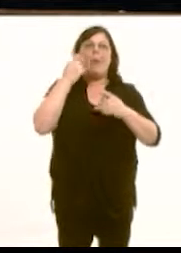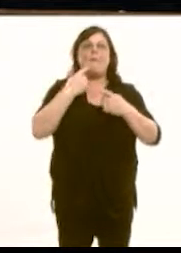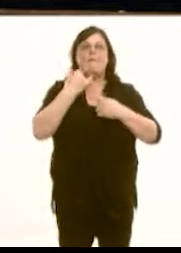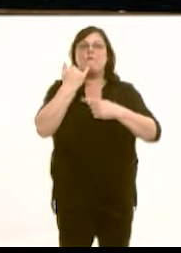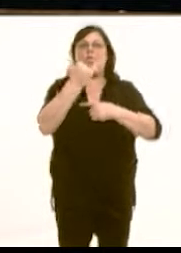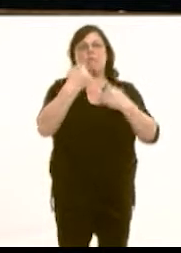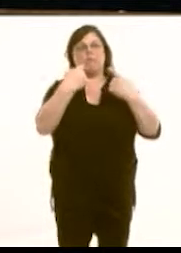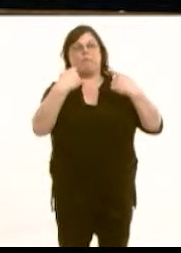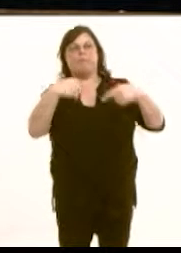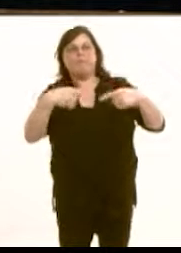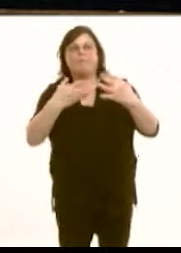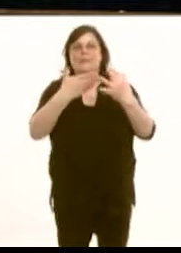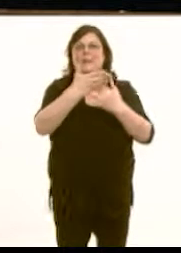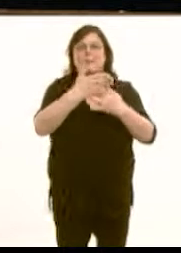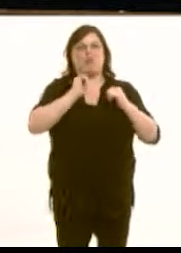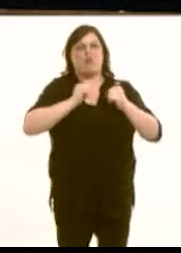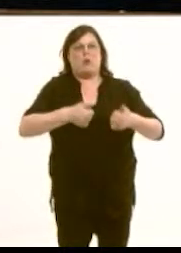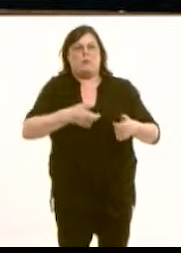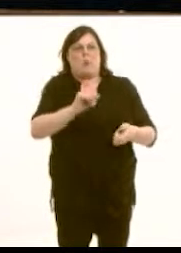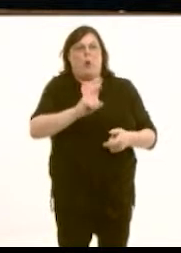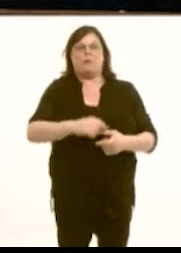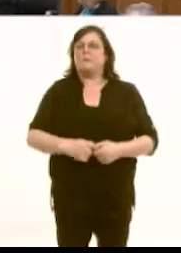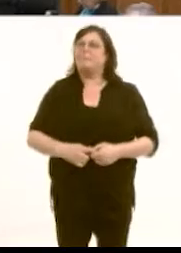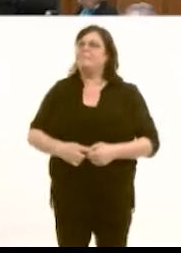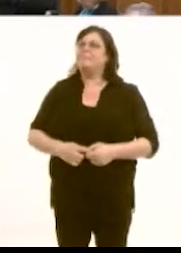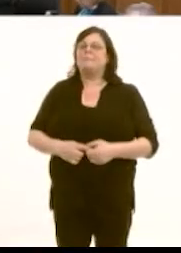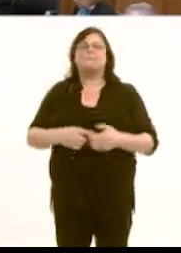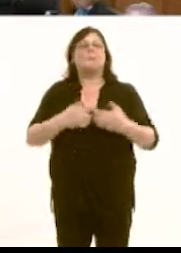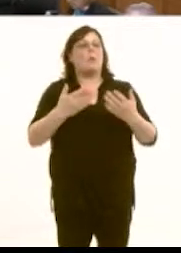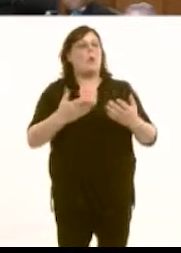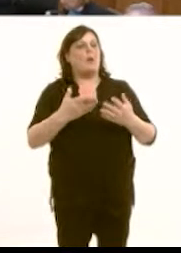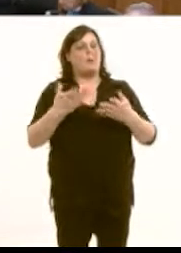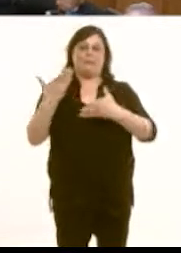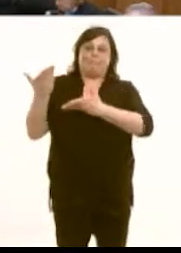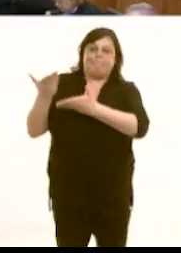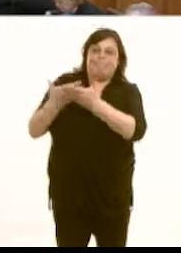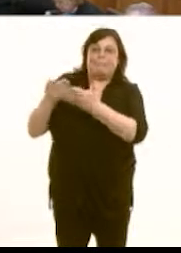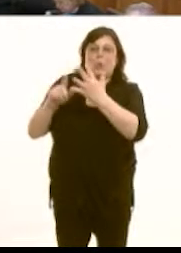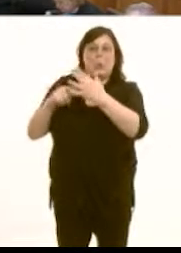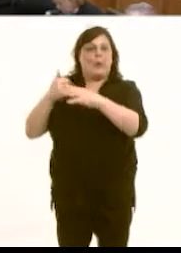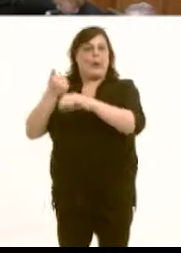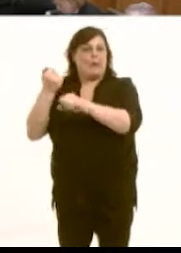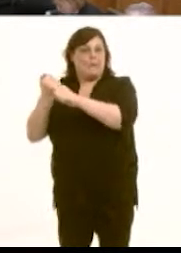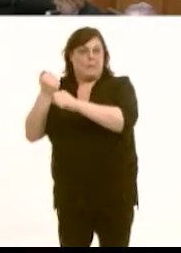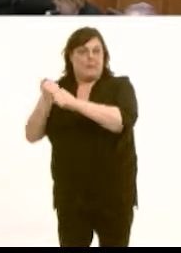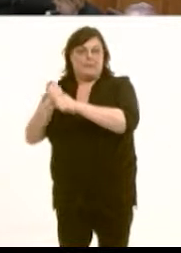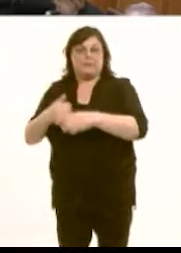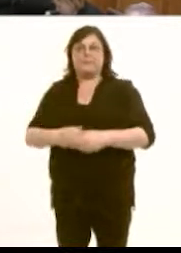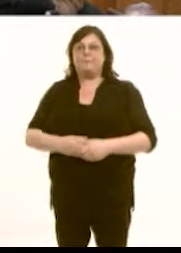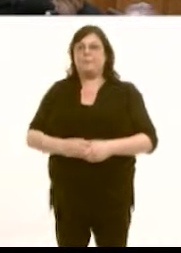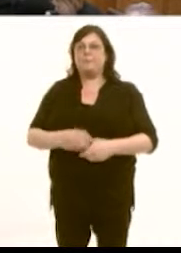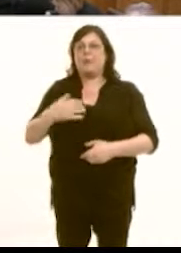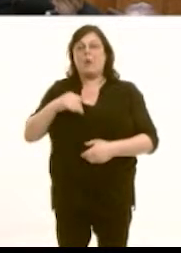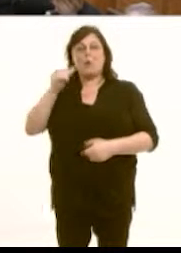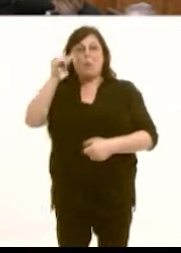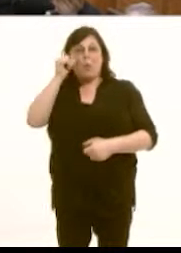OAQ(4)2764(FM)[W] Carwyn Jones: Ar Ùl y gytundeb ‚ Llywodraeth y Deyrnas Unedigórwyín gwybod bod pethau nawr yn symud ymlaenómae gweithredwyr ffonau